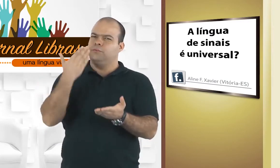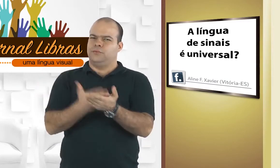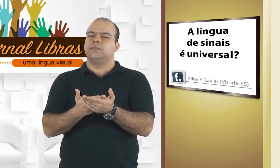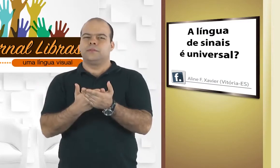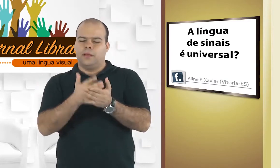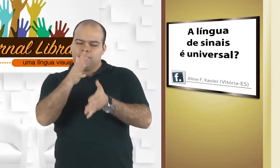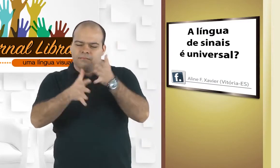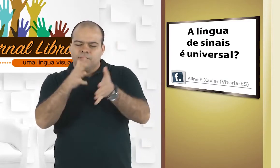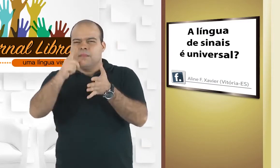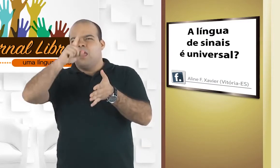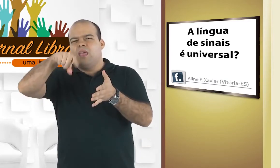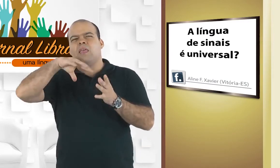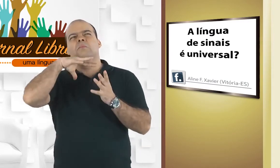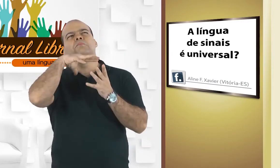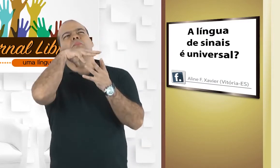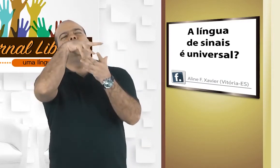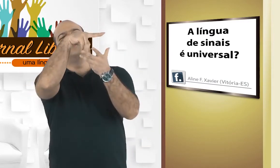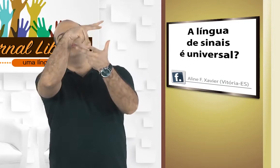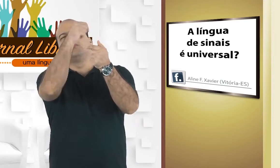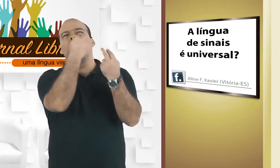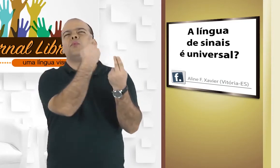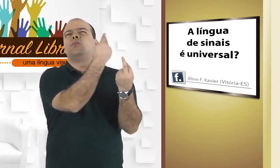ou seja, em todo lugar é a mesma.